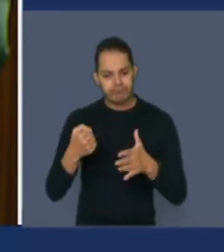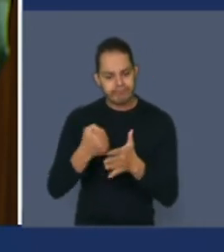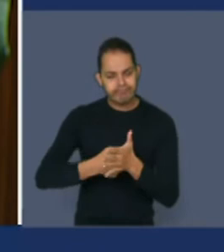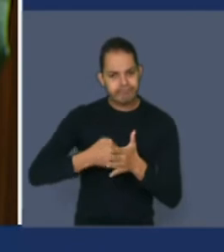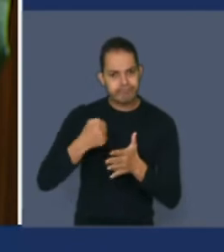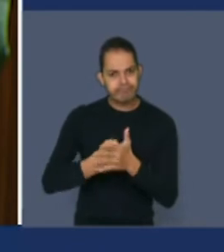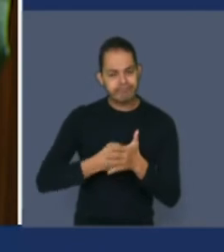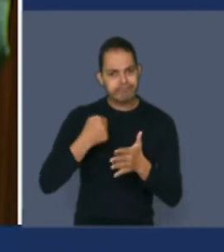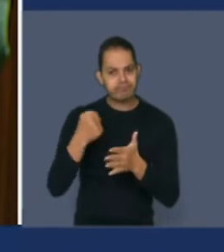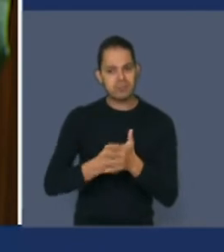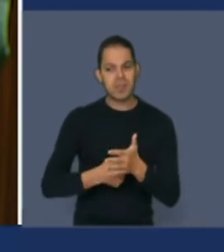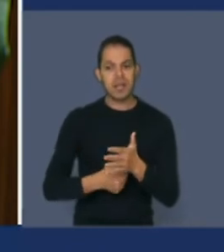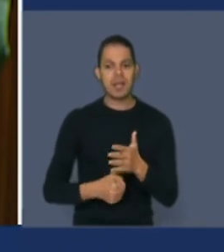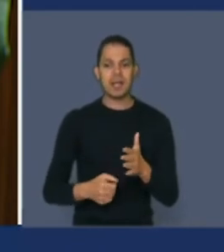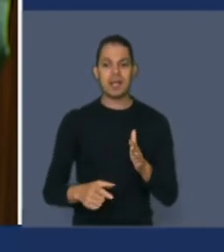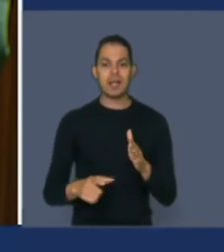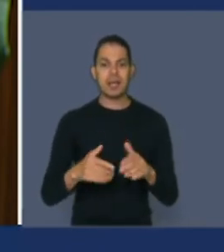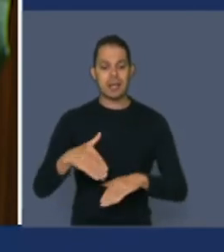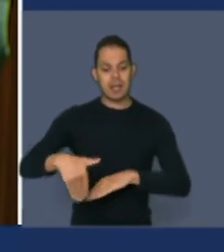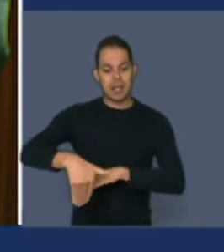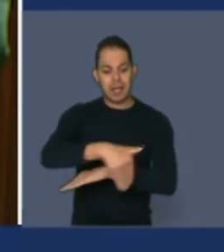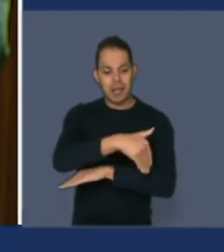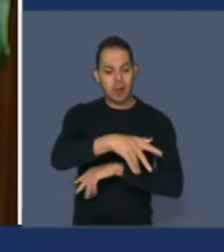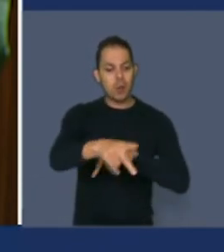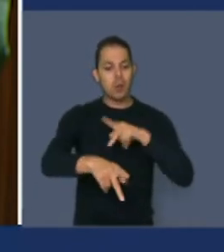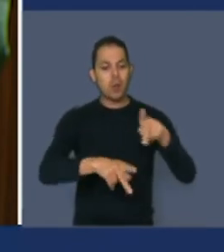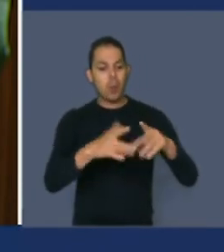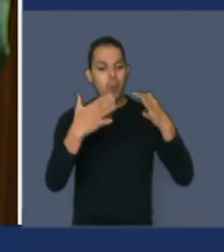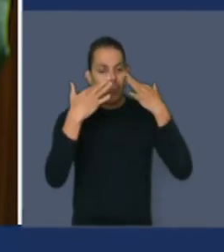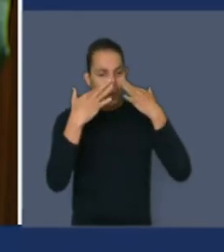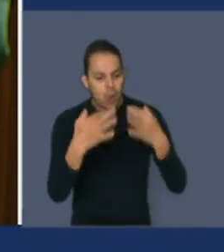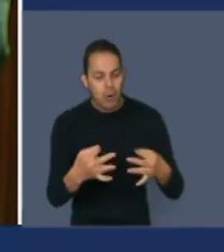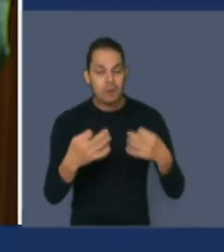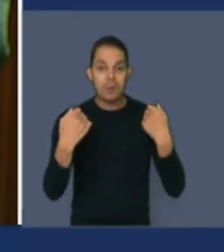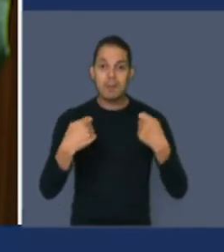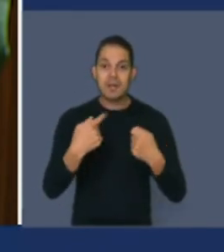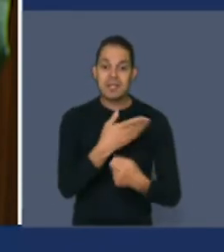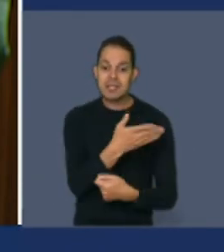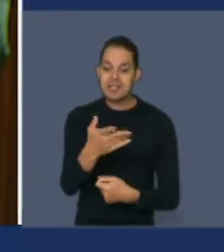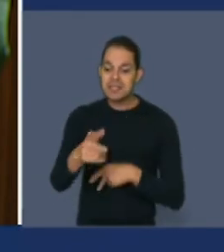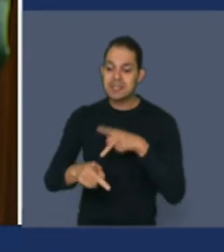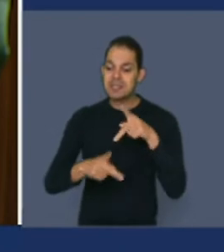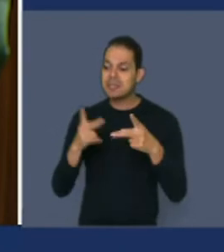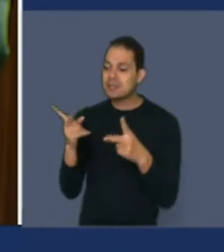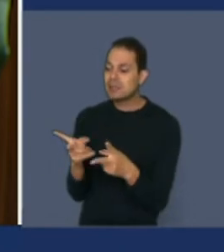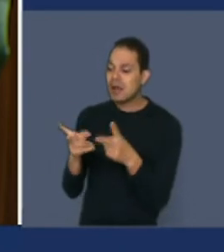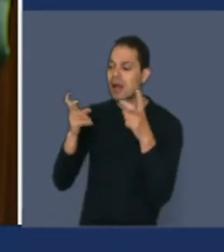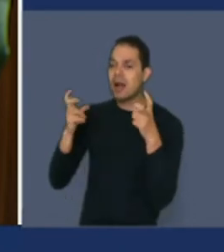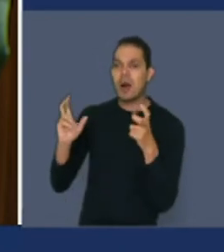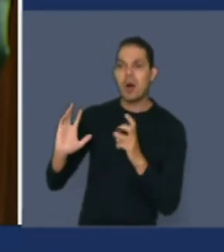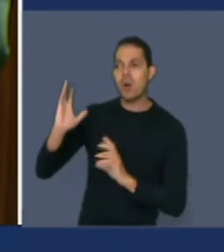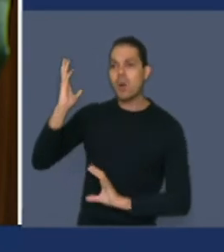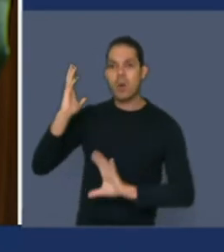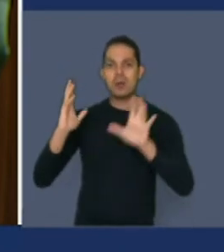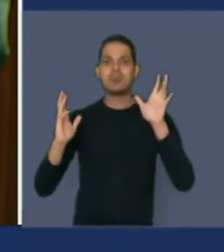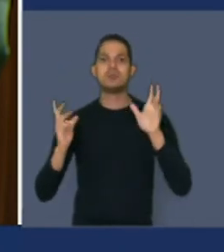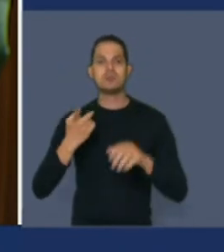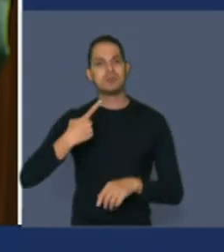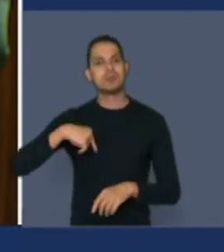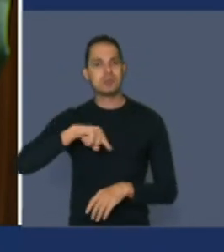CONGRESSO, PRECISA DA LEGITIMIDADE DAS RUAS. O POVO PRECISA ENXERGAR O QUE ESTÁ ACONTECENDO E ESSE TEM SIDO O NOSSO PAPEL. CADA